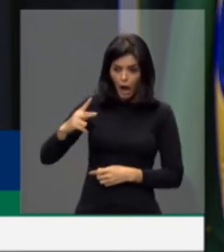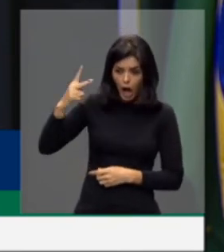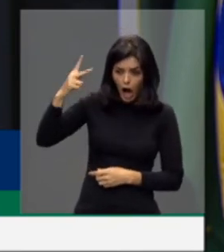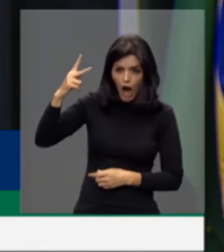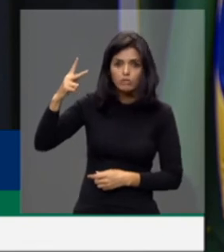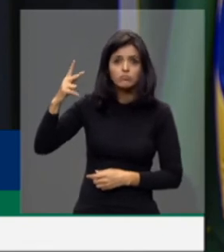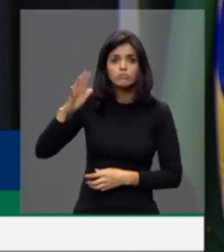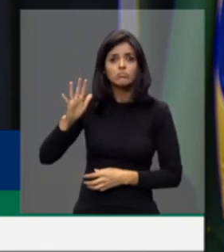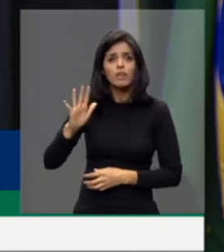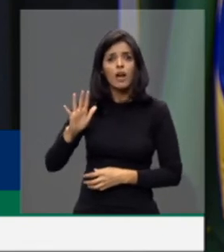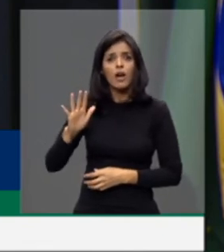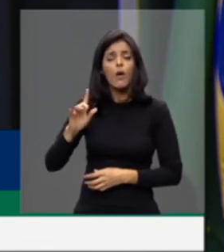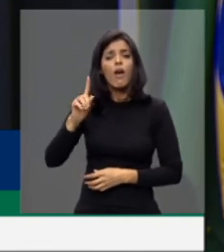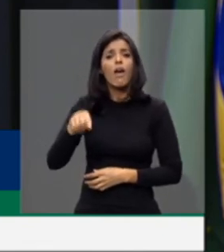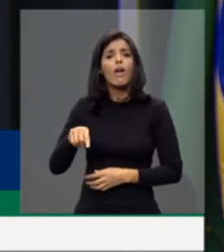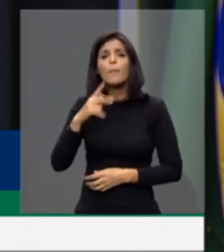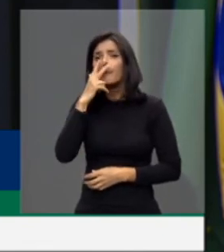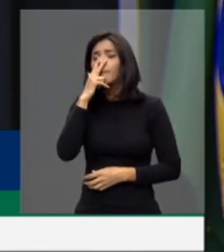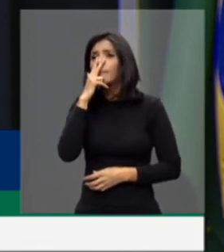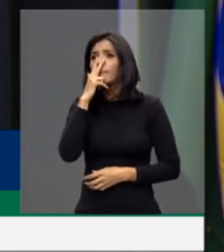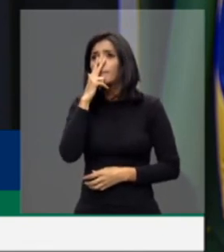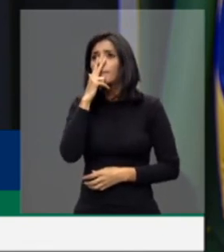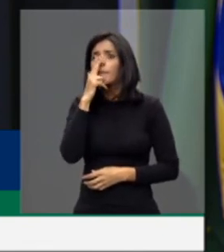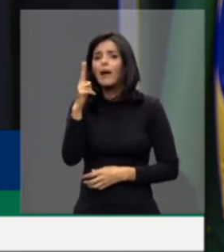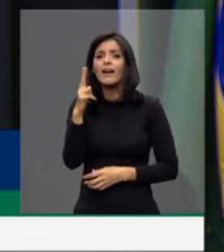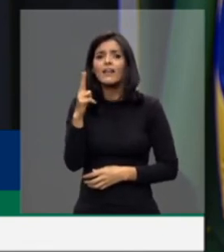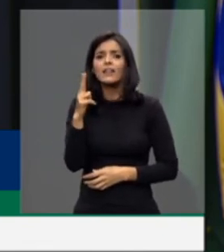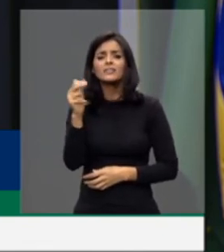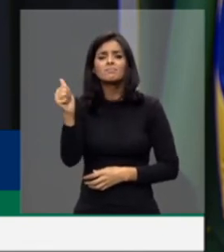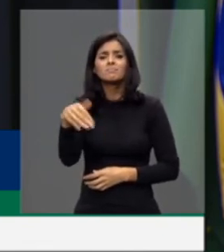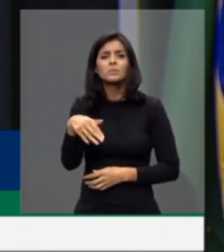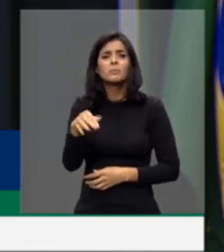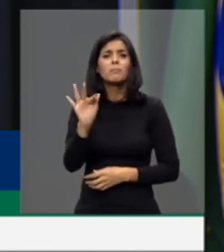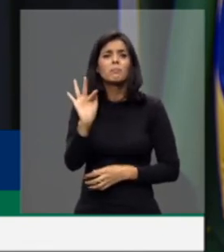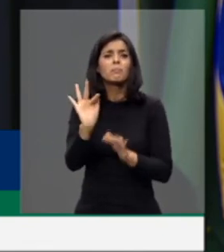DISCUTINDO A QUESTÃO TARIFÁ RIA. SE ISSO DESSE UM GRANDE IMPACTO NA ATIRA, OK, MAS ELA